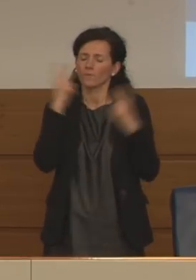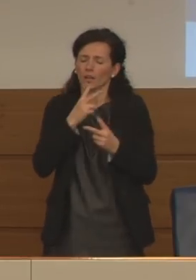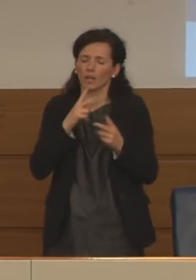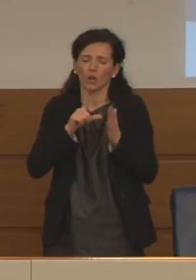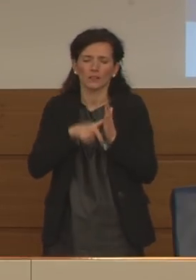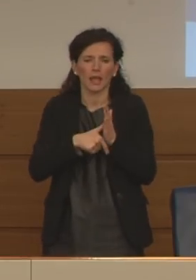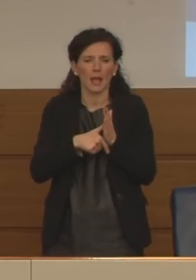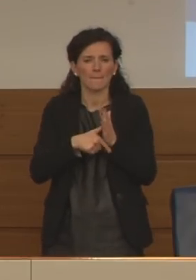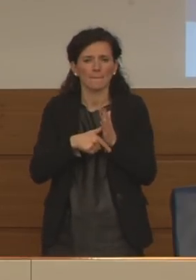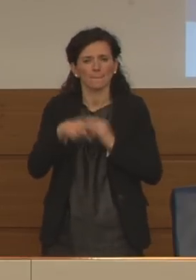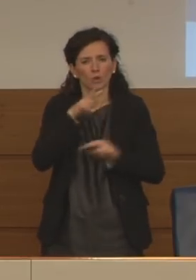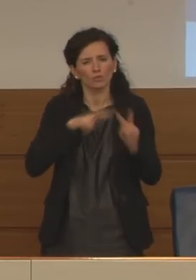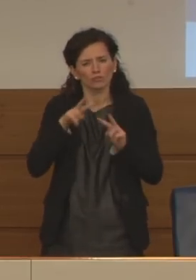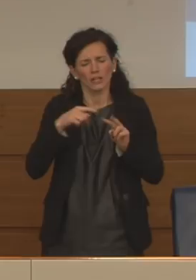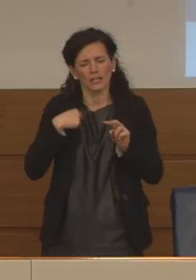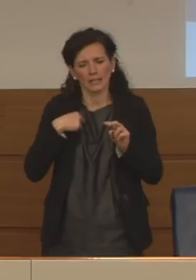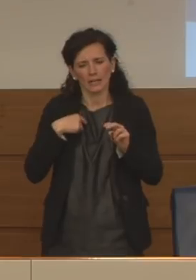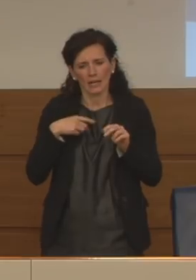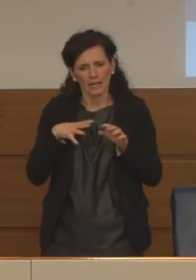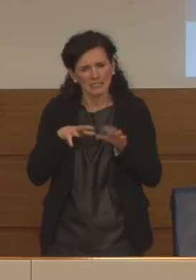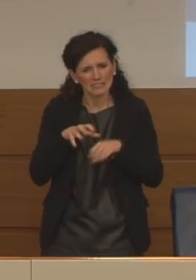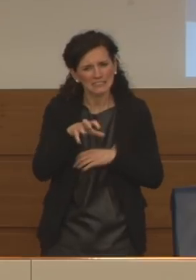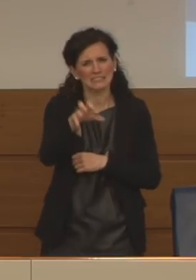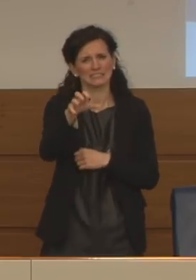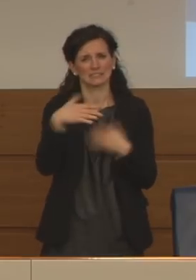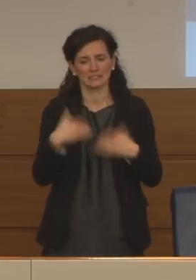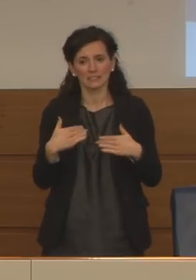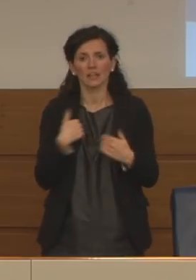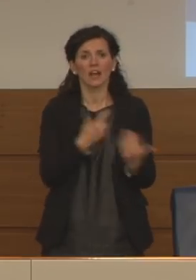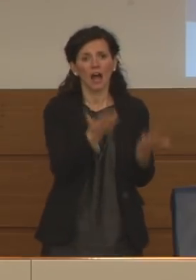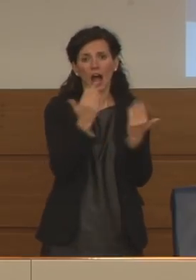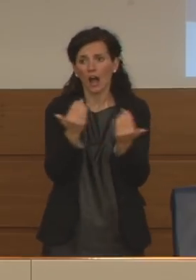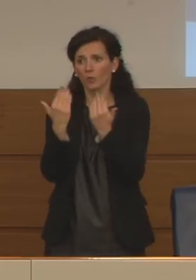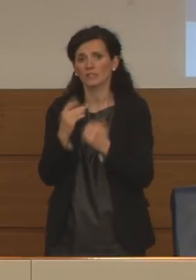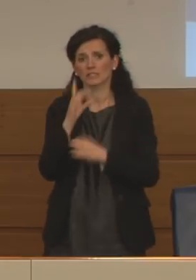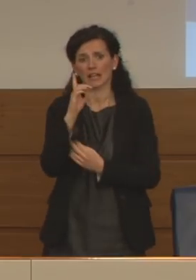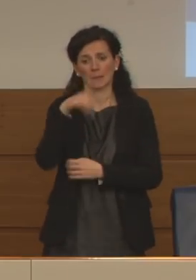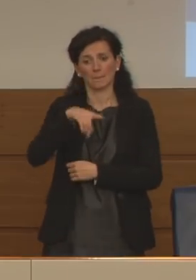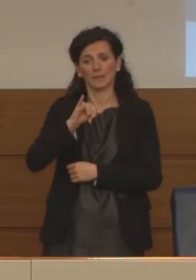acquistando, comprando, requisendo dispositivi personali un po' ovunque.